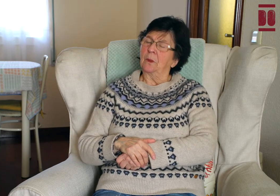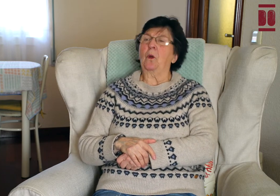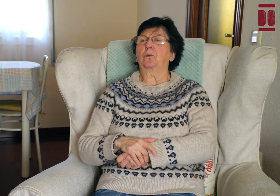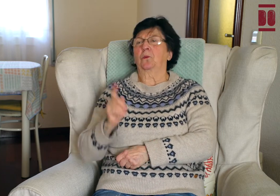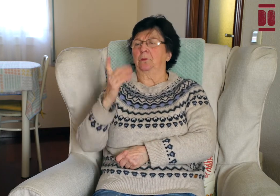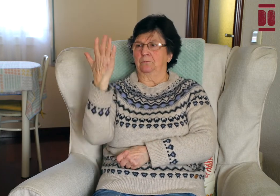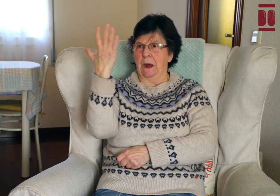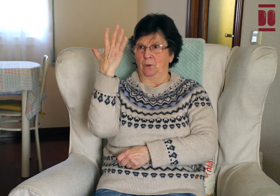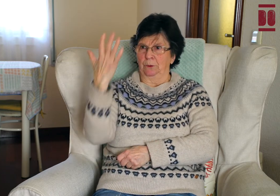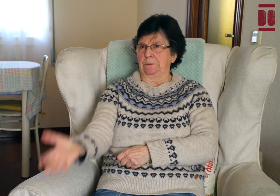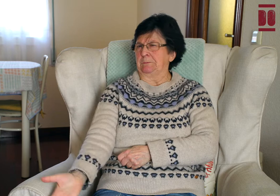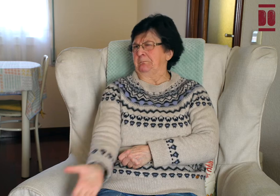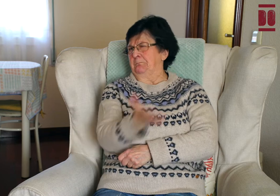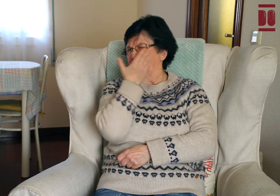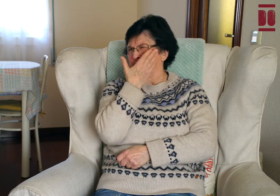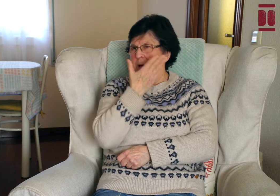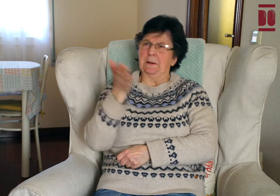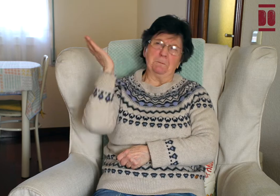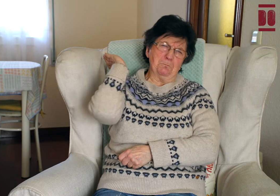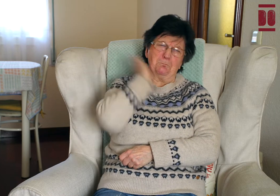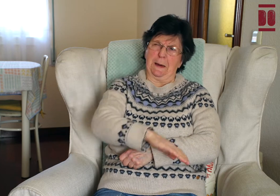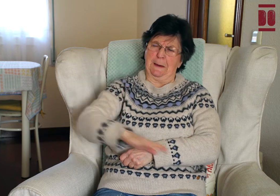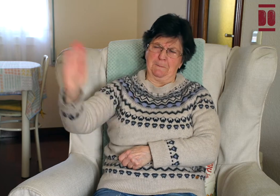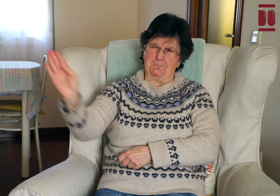Manotazos en la cara, a todos las niñas. Pegaban con la mano.